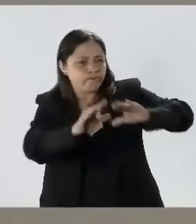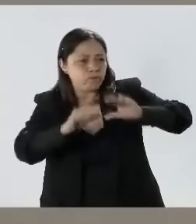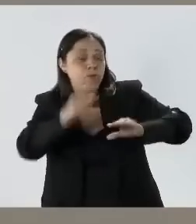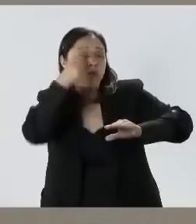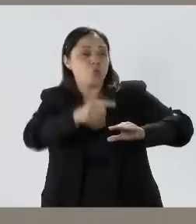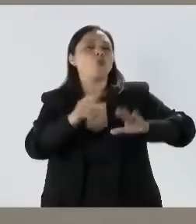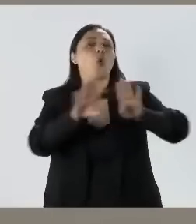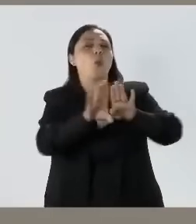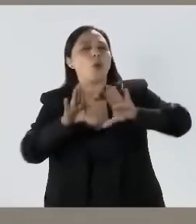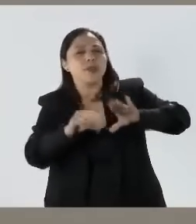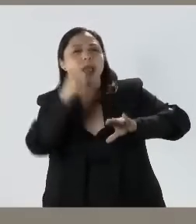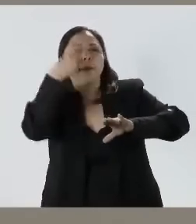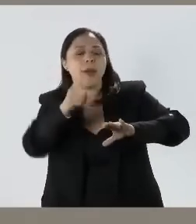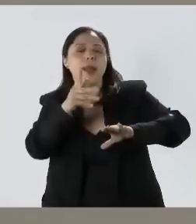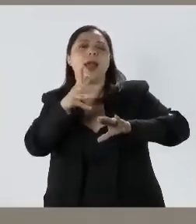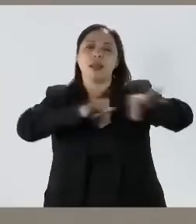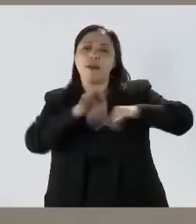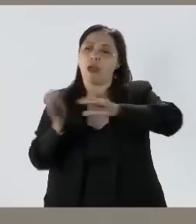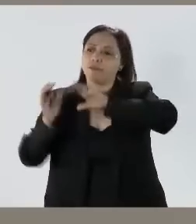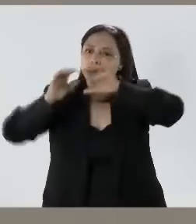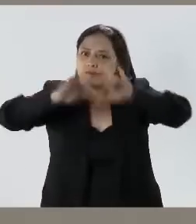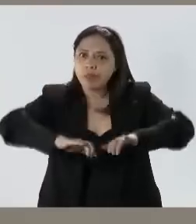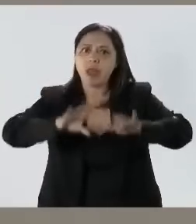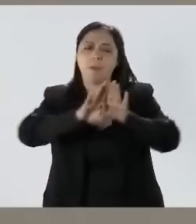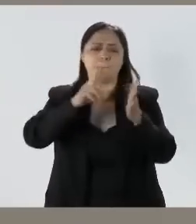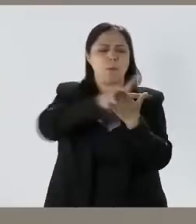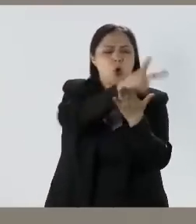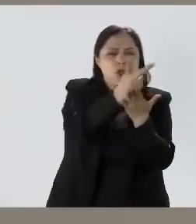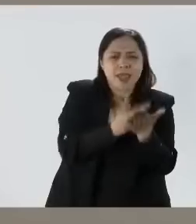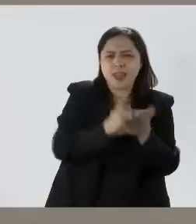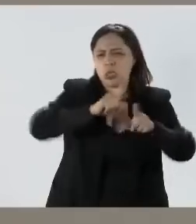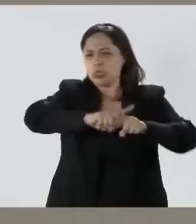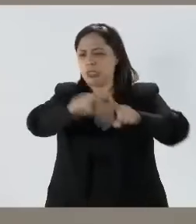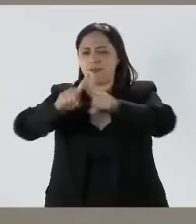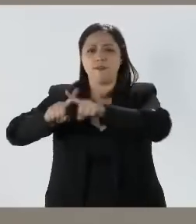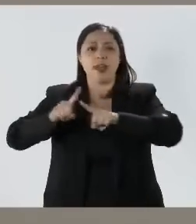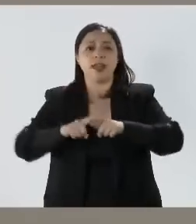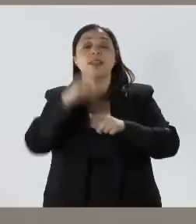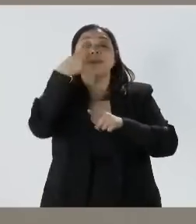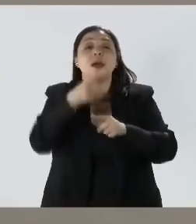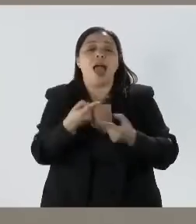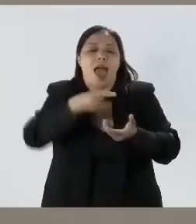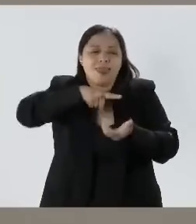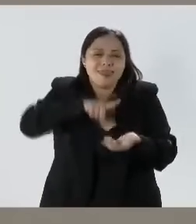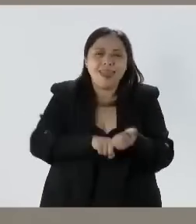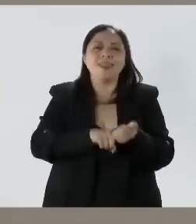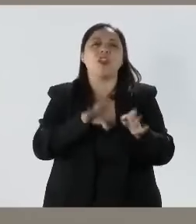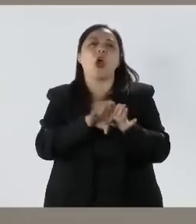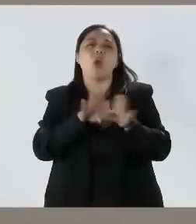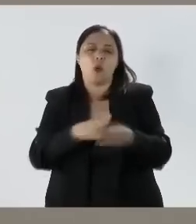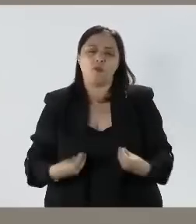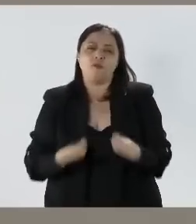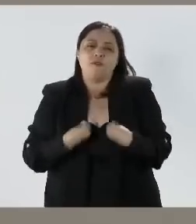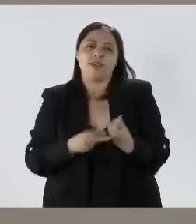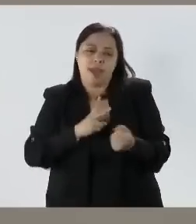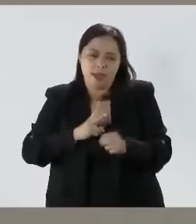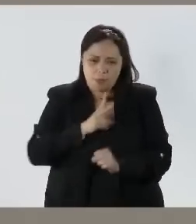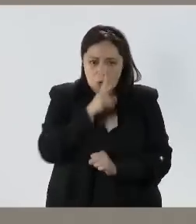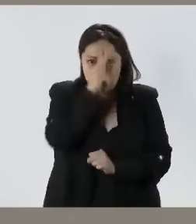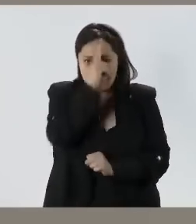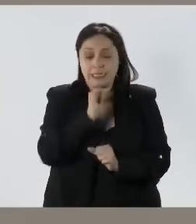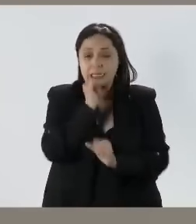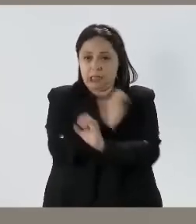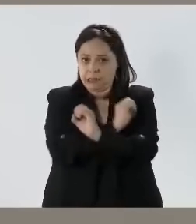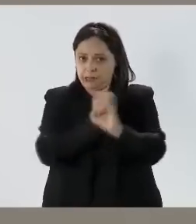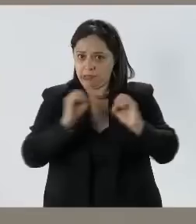de elaboración de proyectos de vida libres de violencia vamos a tratar de hacerlo de la mano